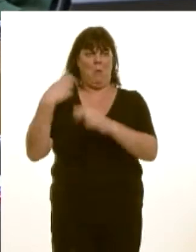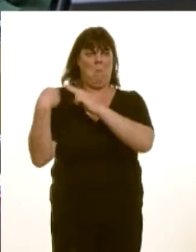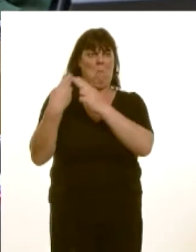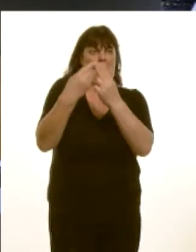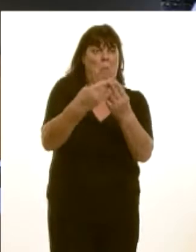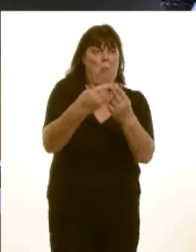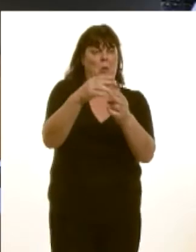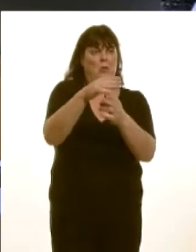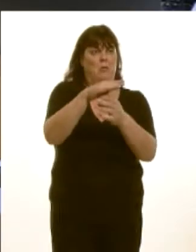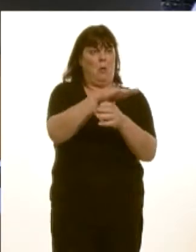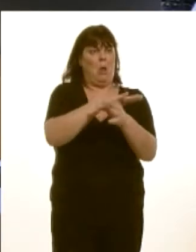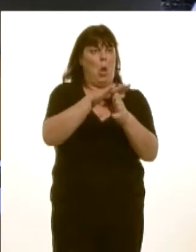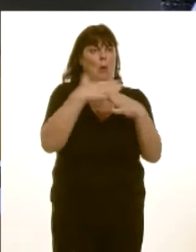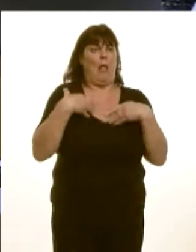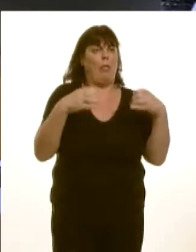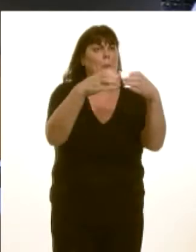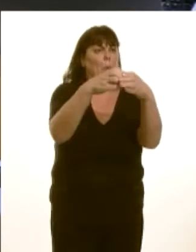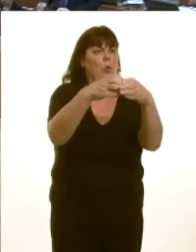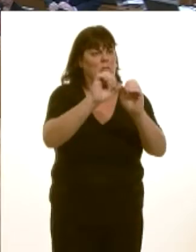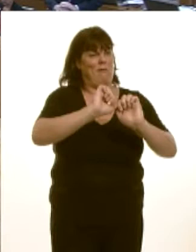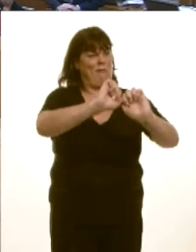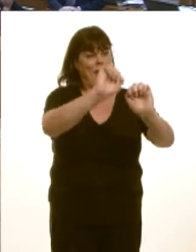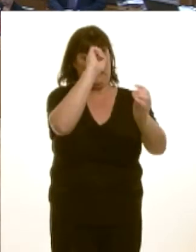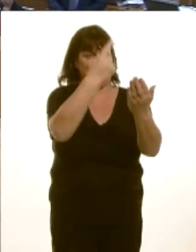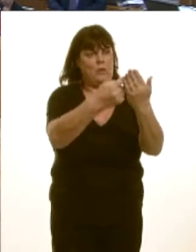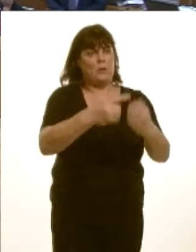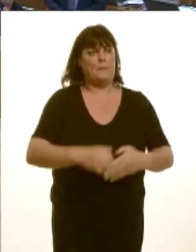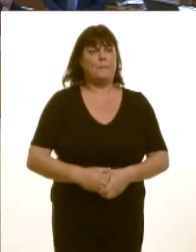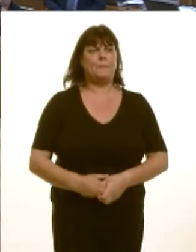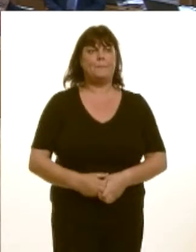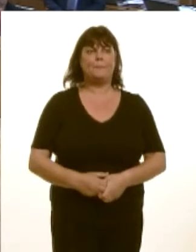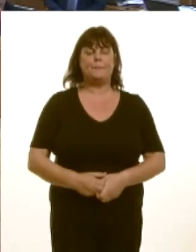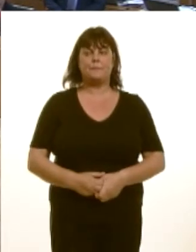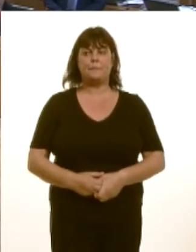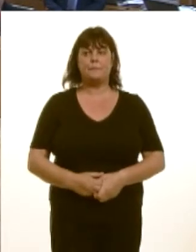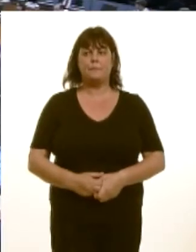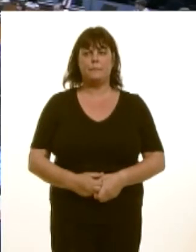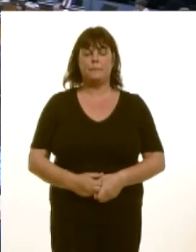rhoi’r mater i Weinidogion Cymru i’w ailystyried. Antoinette Sandbach: Well, First Minister, the figures that your Government published